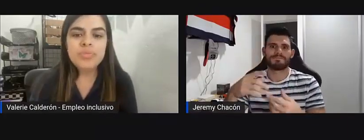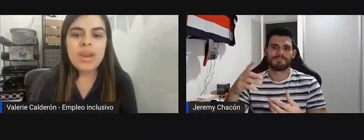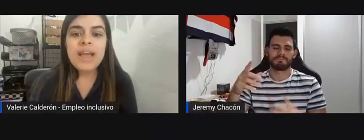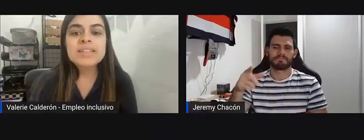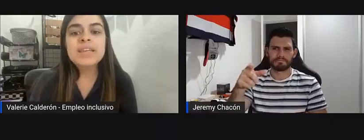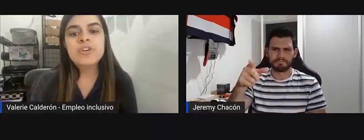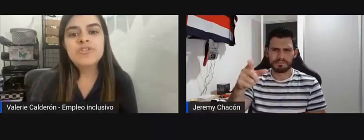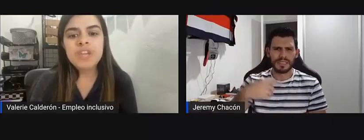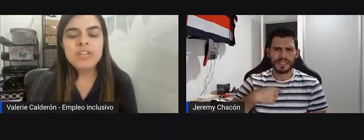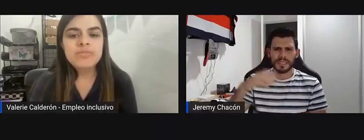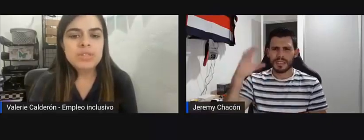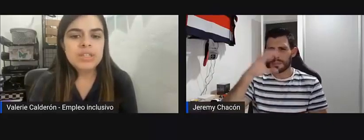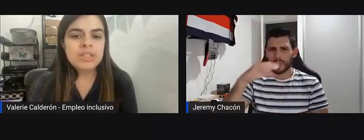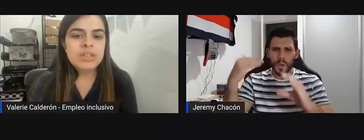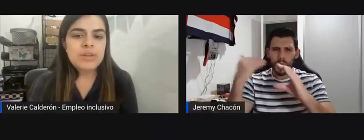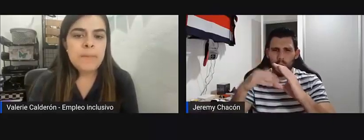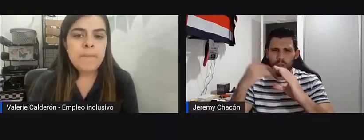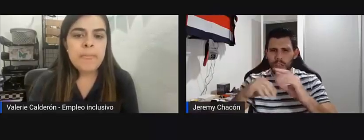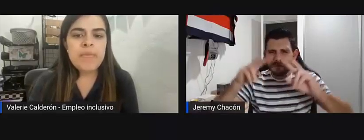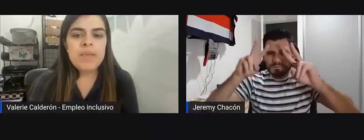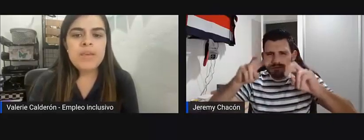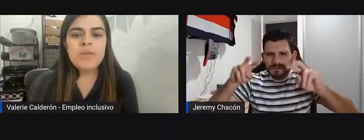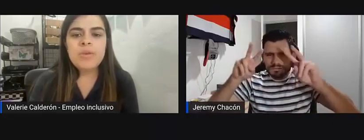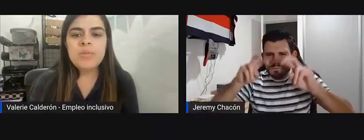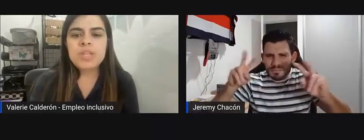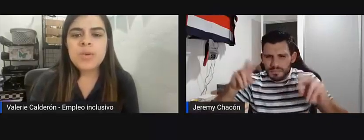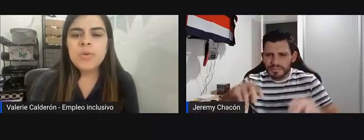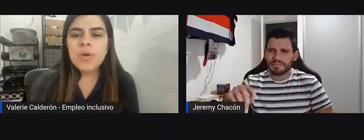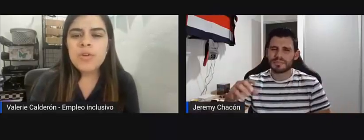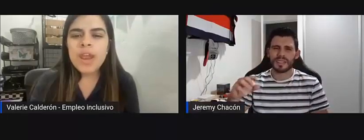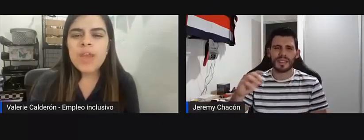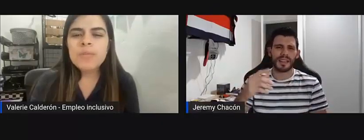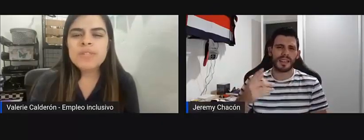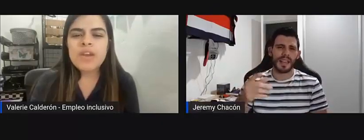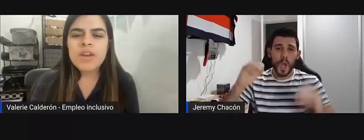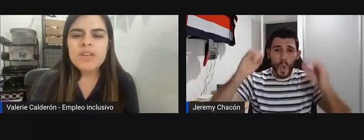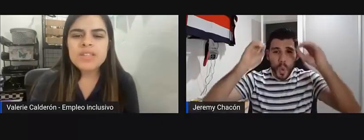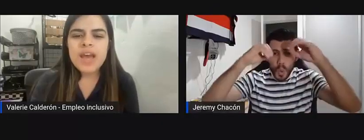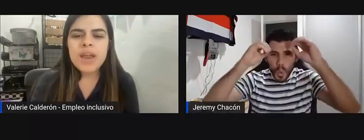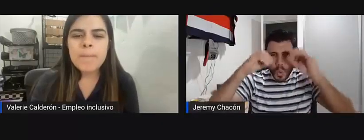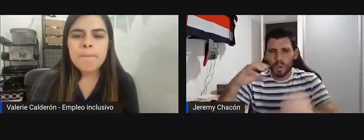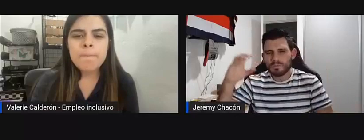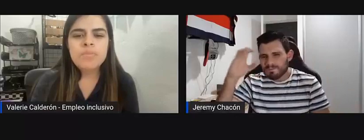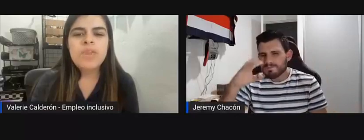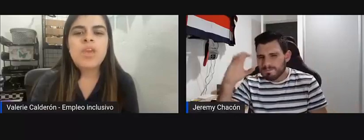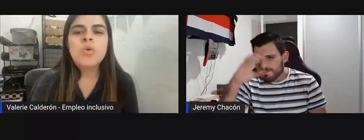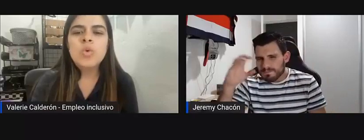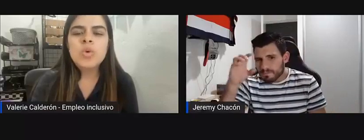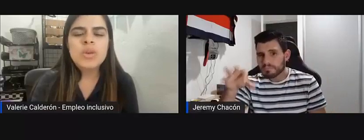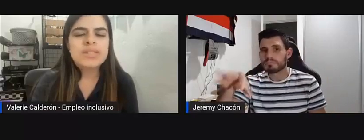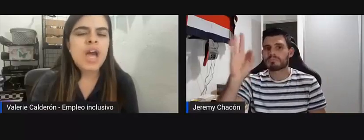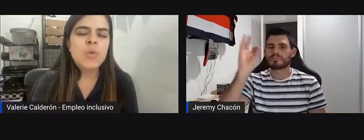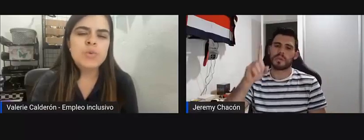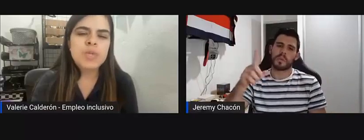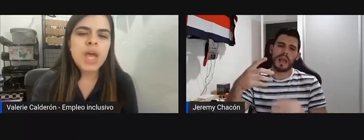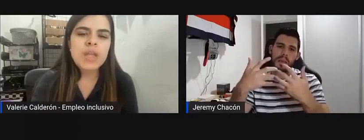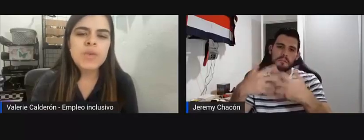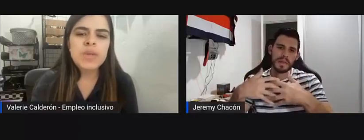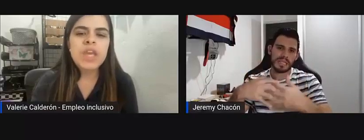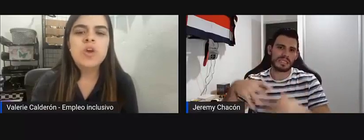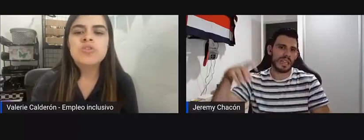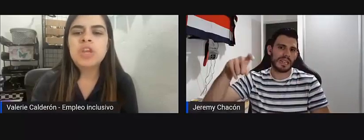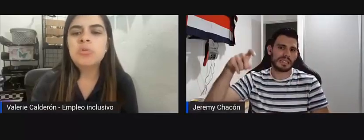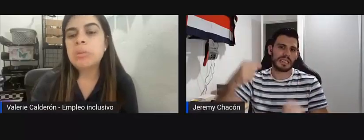hasta que encontré busqué un correo empecé a revisar en Google estaba buscando y encontré